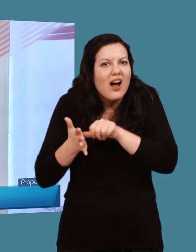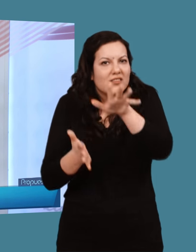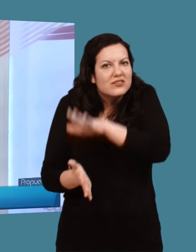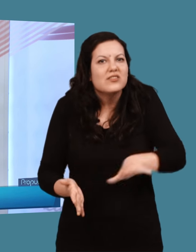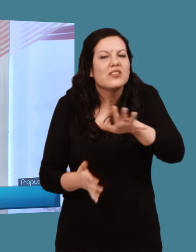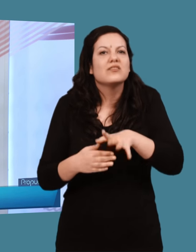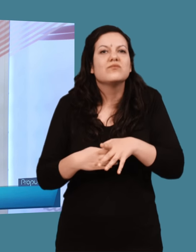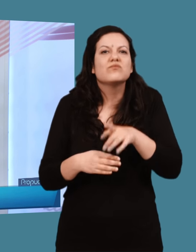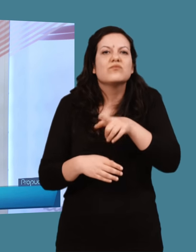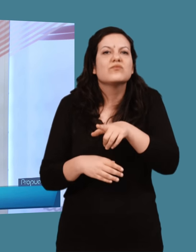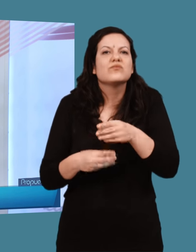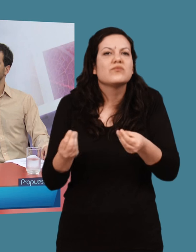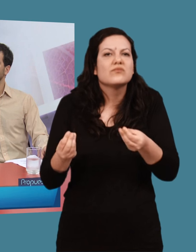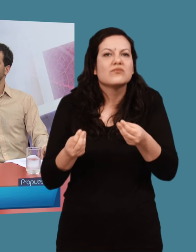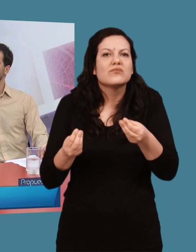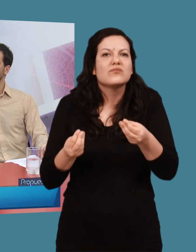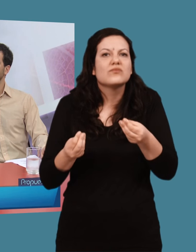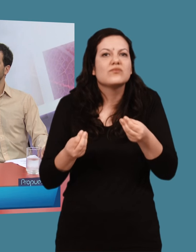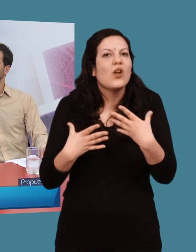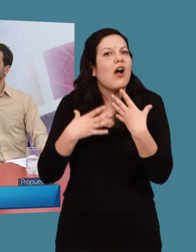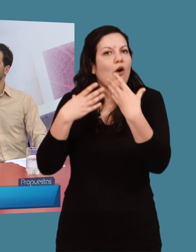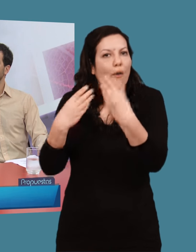Esto se hizo por supuesto acompañando al plan